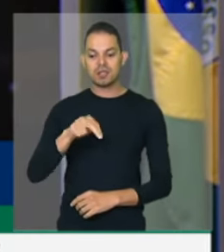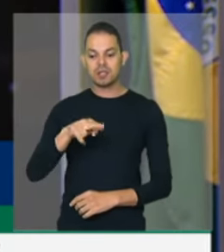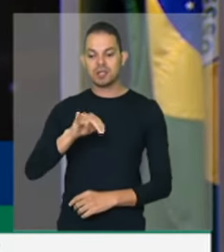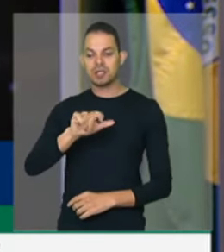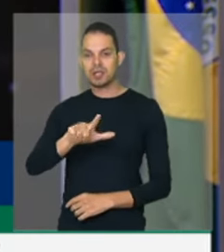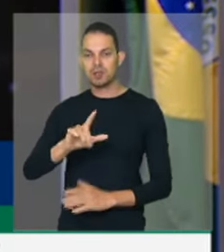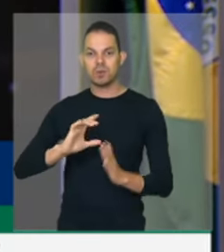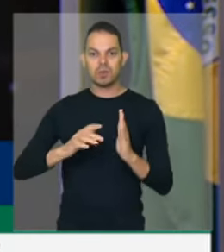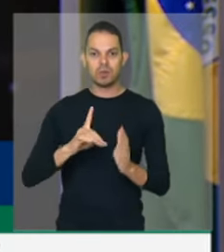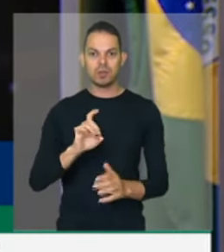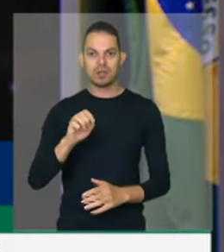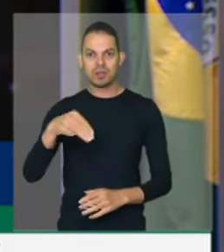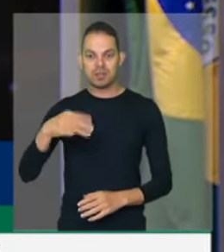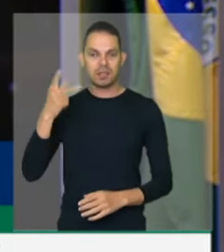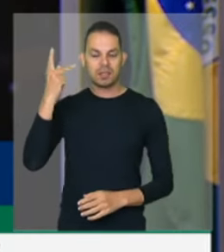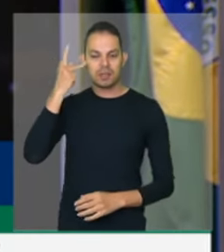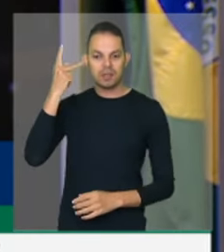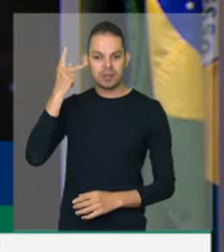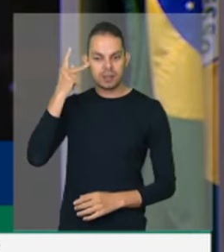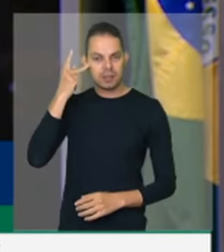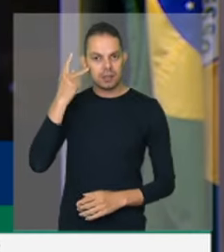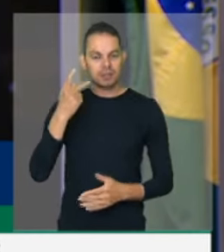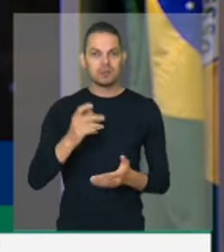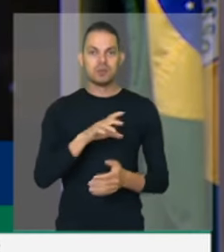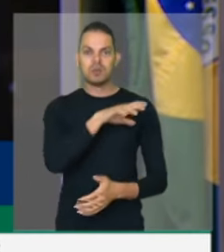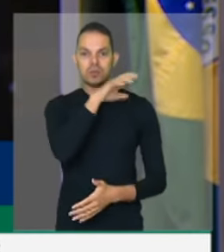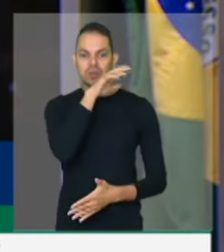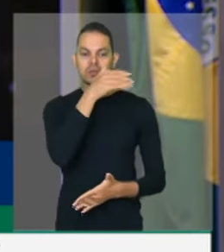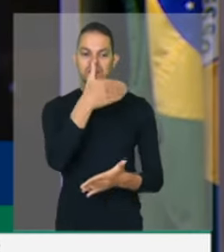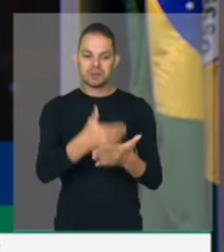IMPOSTO DE RENDA TAMBÉM PARA EMPRESAS QUE ADQUIRIREM EQUIPAMENTO DE PROTEÇÃO INDIVIDUAL, EQUIPAMENTO DE